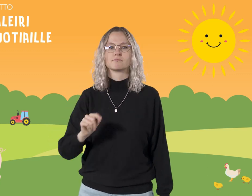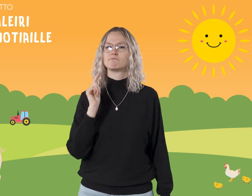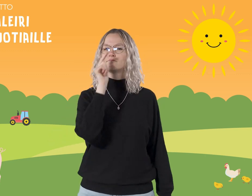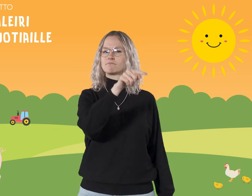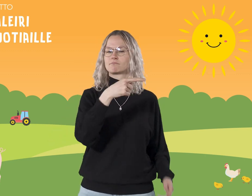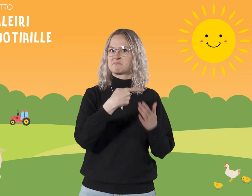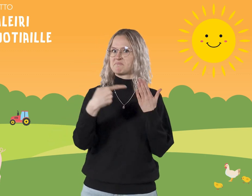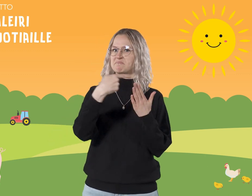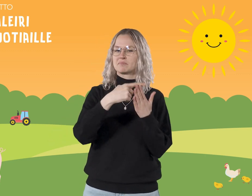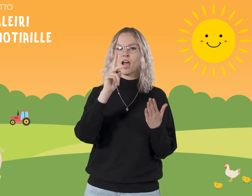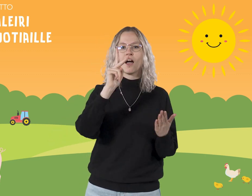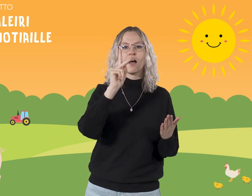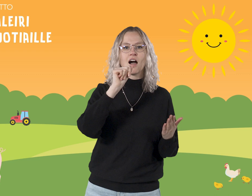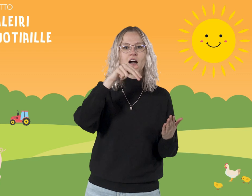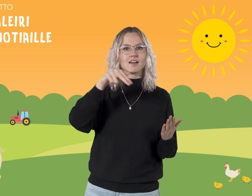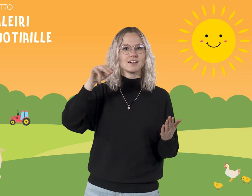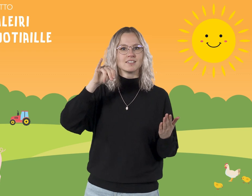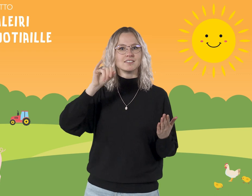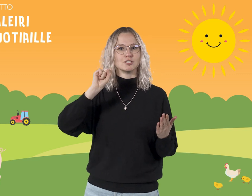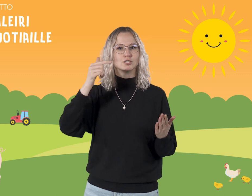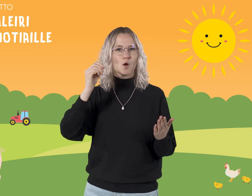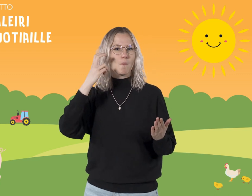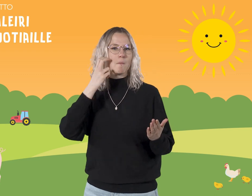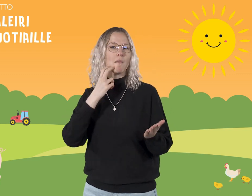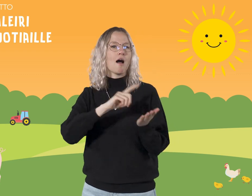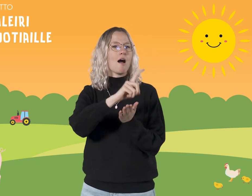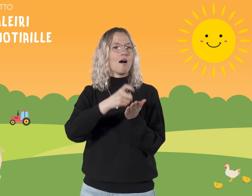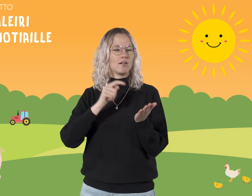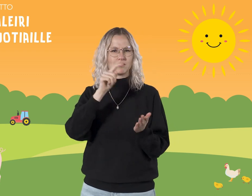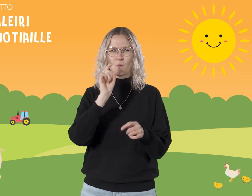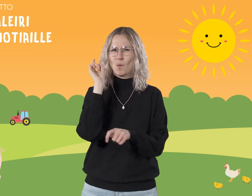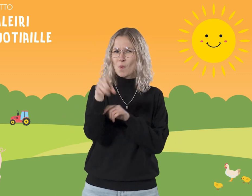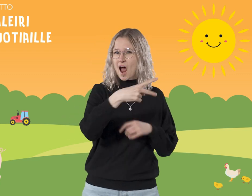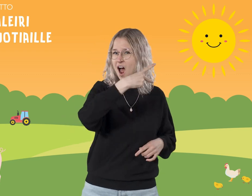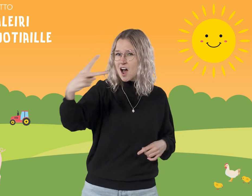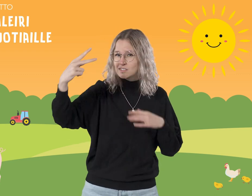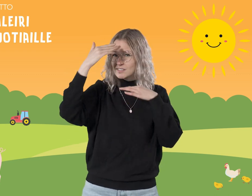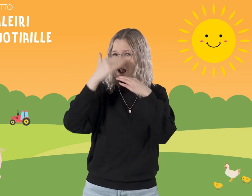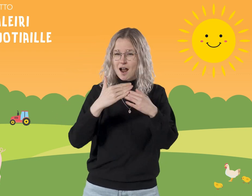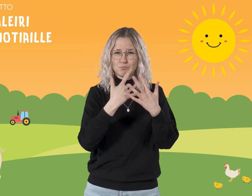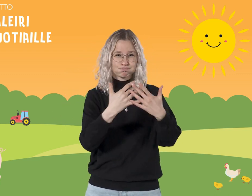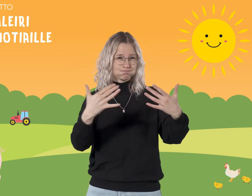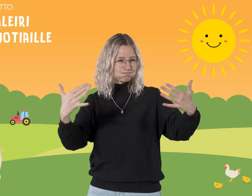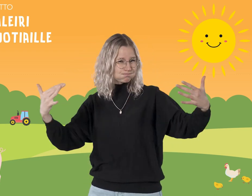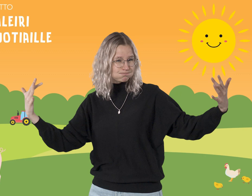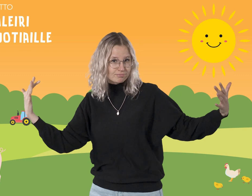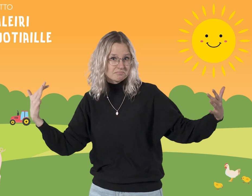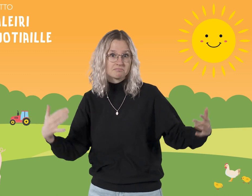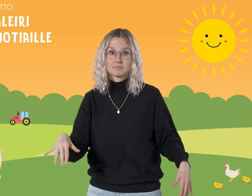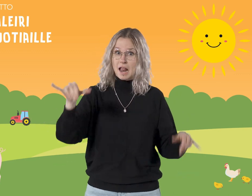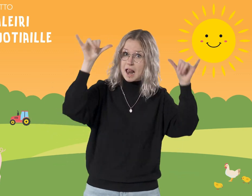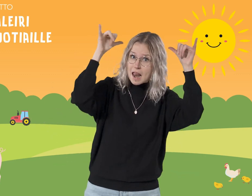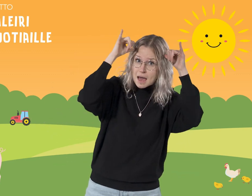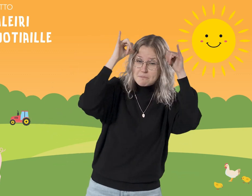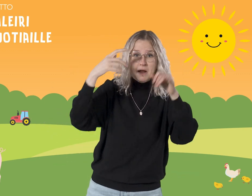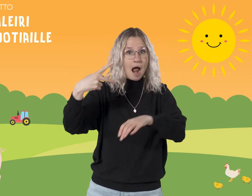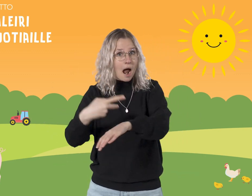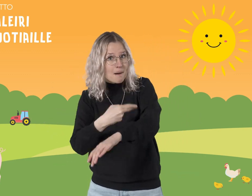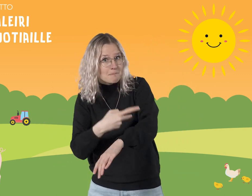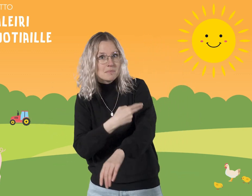Kanniston kotieläintilalla on yli 200 eläintä: lehmiä, lampaita, -